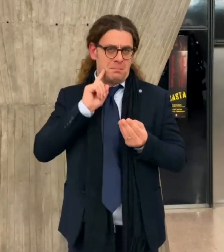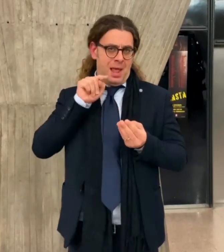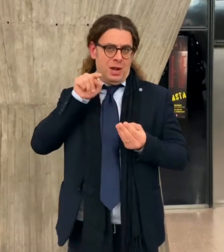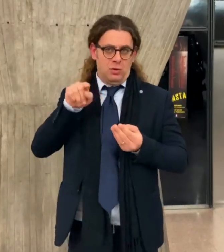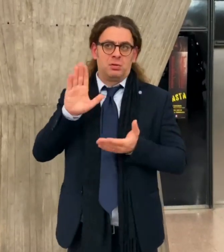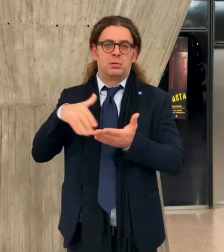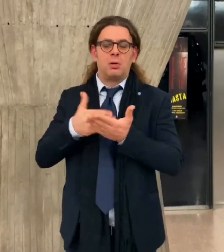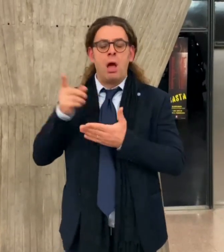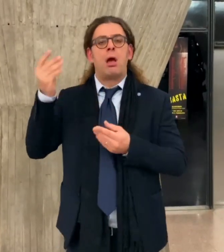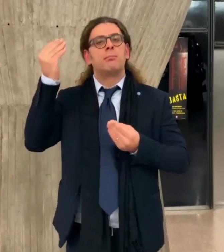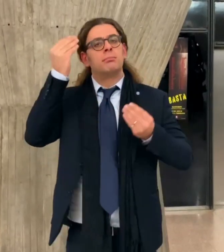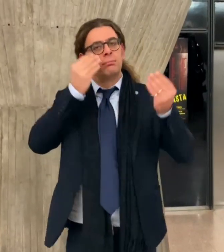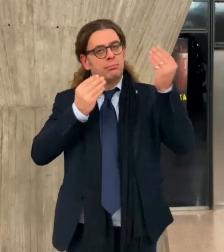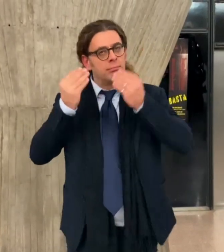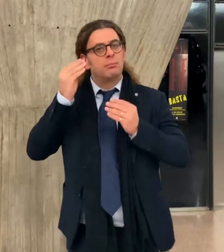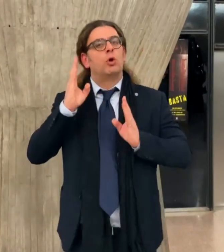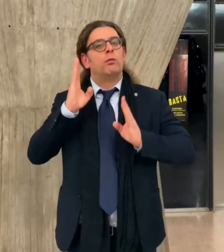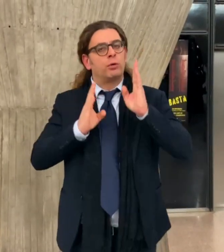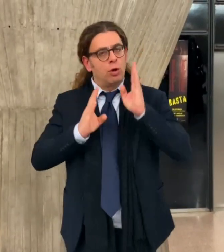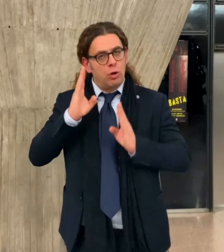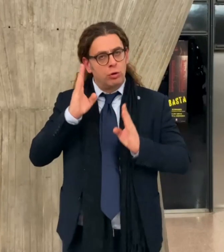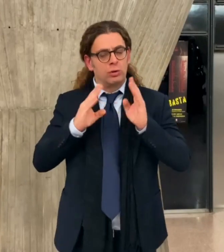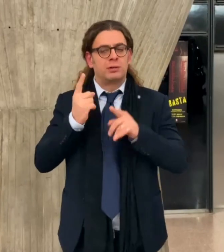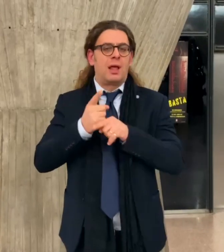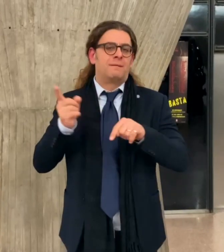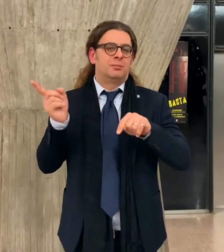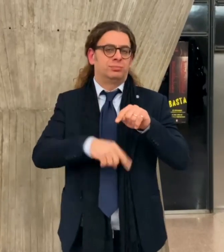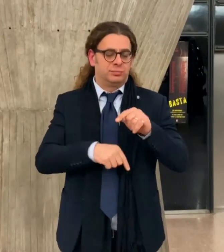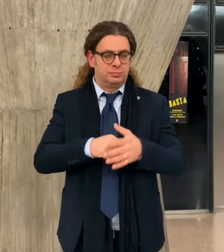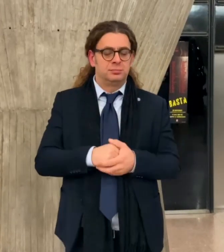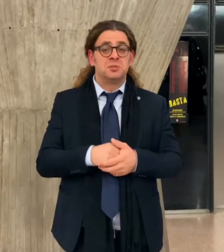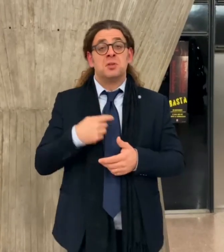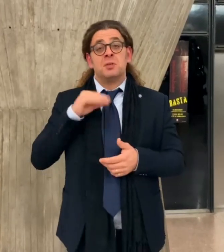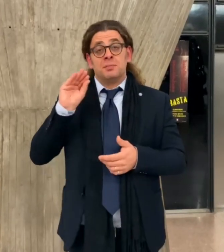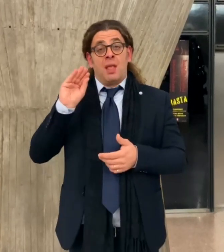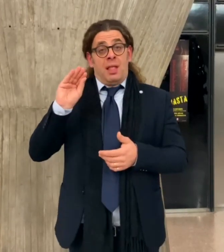Sulla proposta si è aperta una riflessione condivisa e un confronto costruttivo.